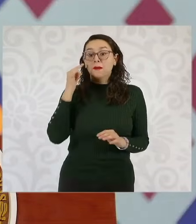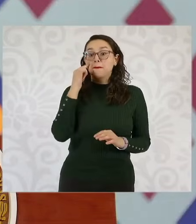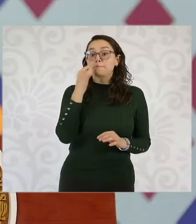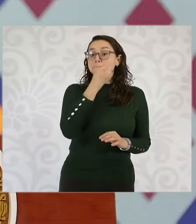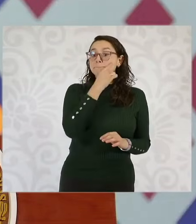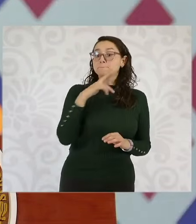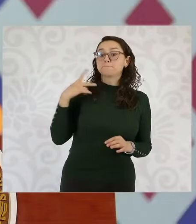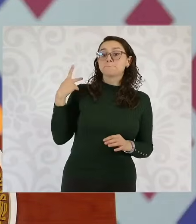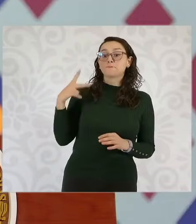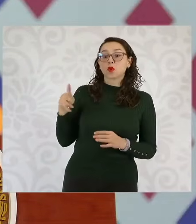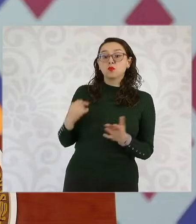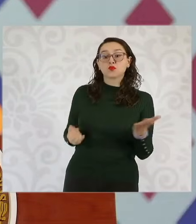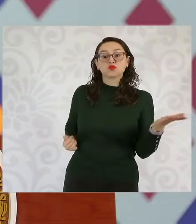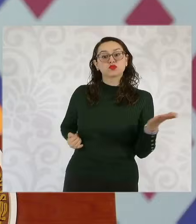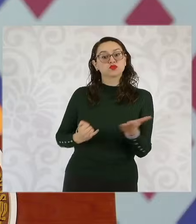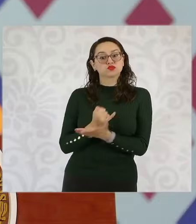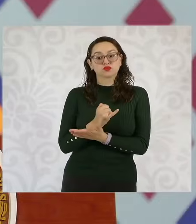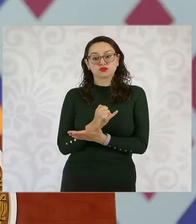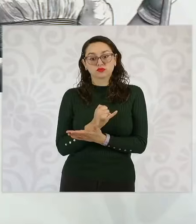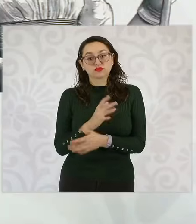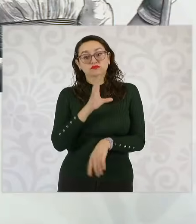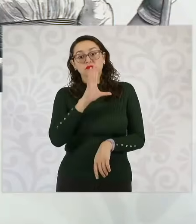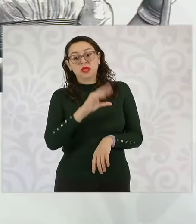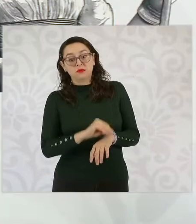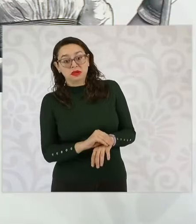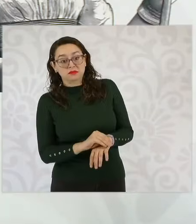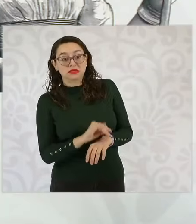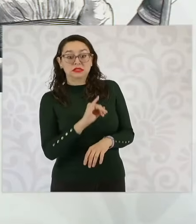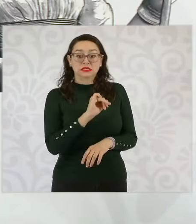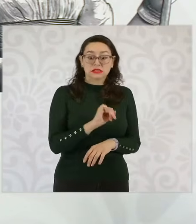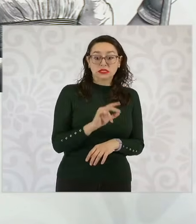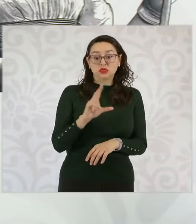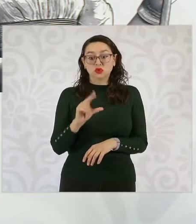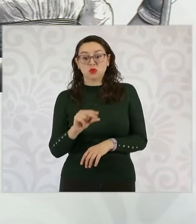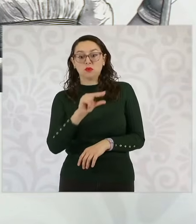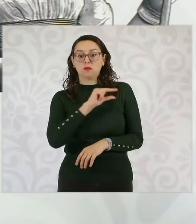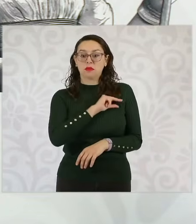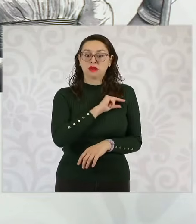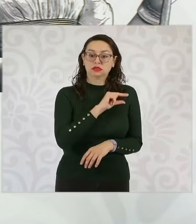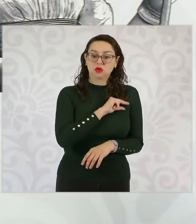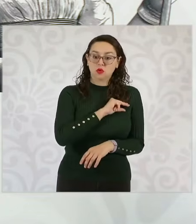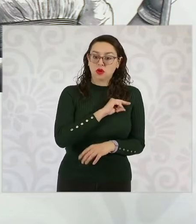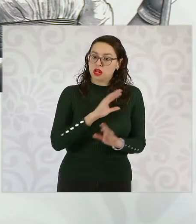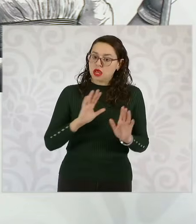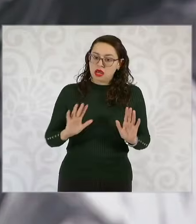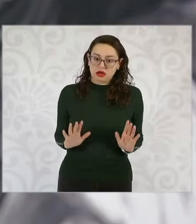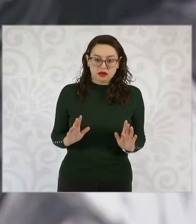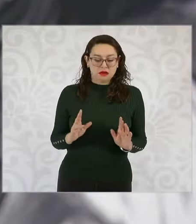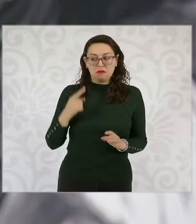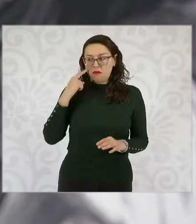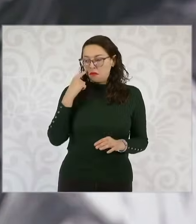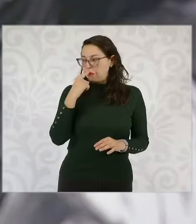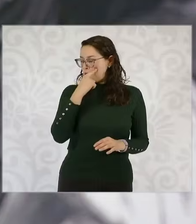por sí mismo o si permite en cierta medida la participación privada con proyectos mixtos ya no